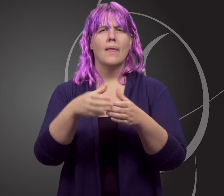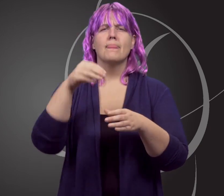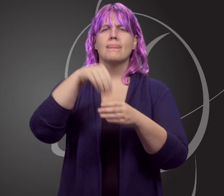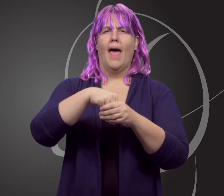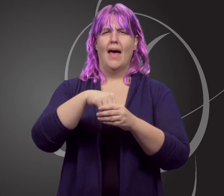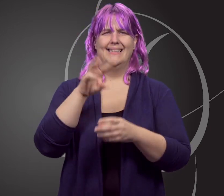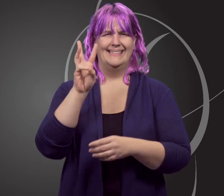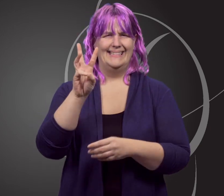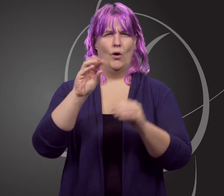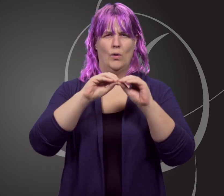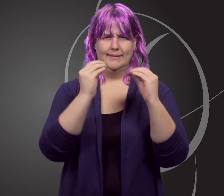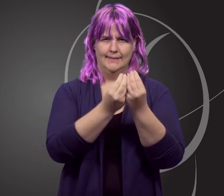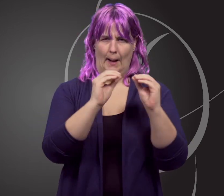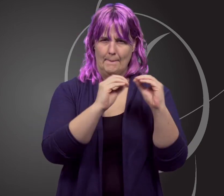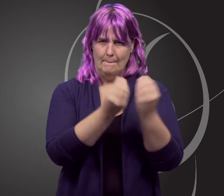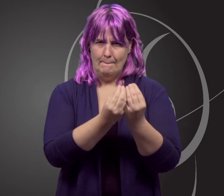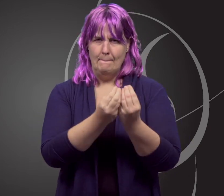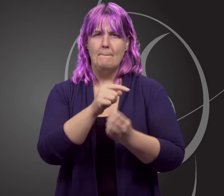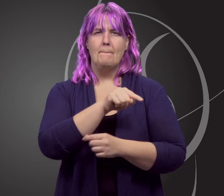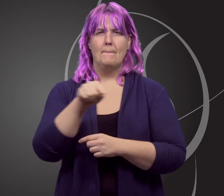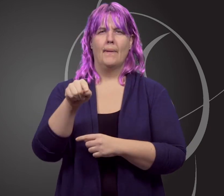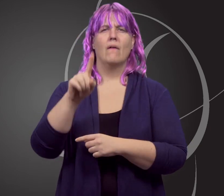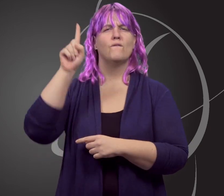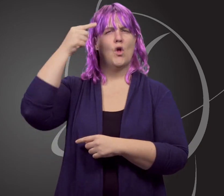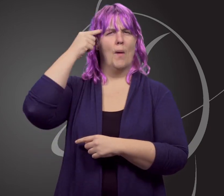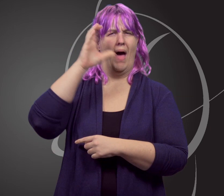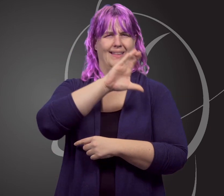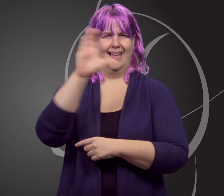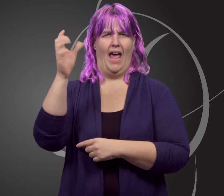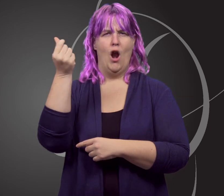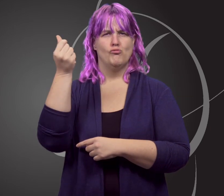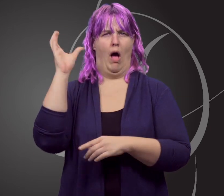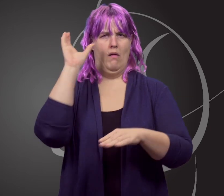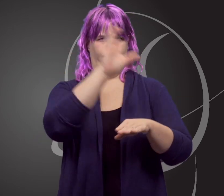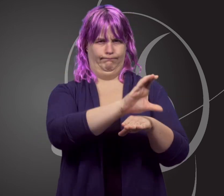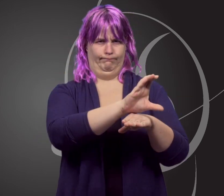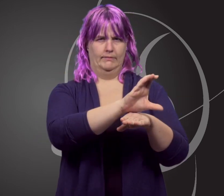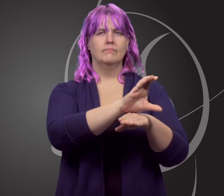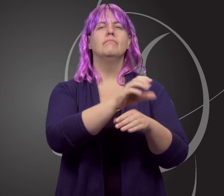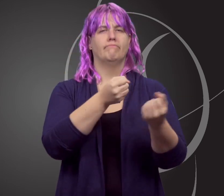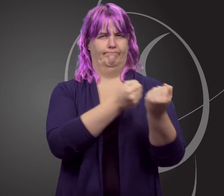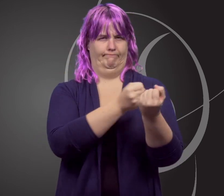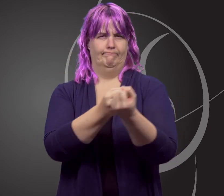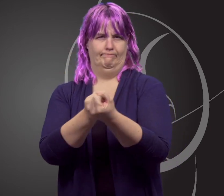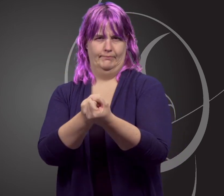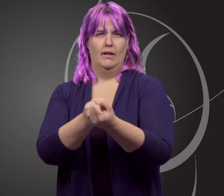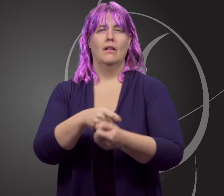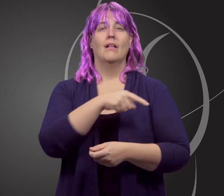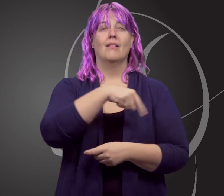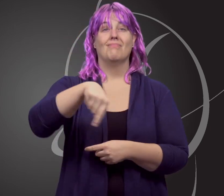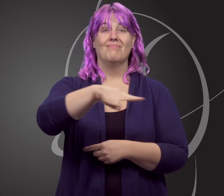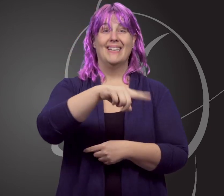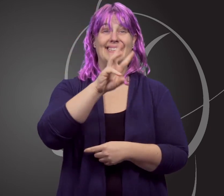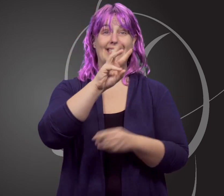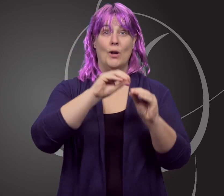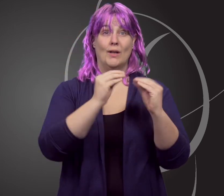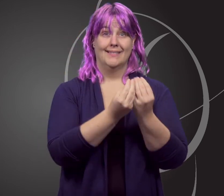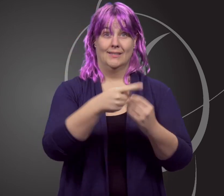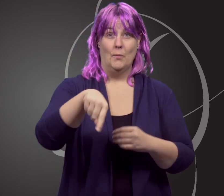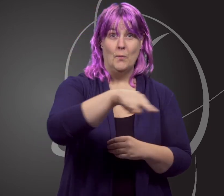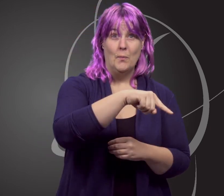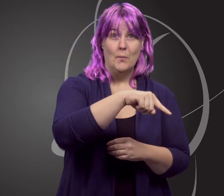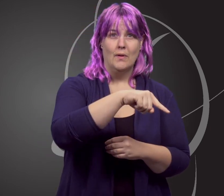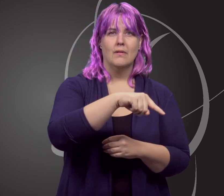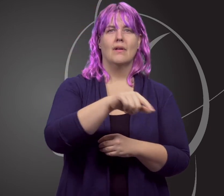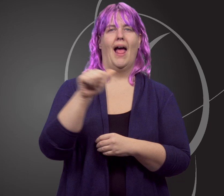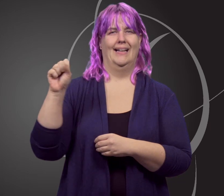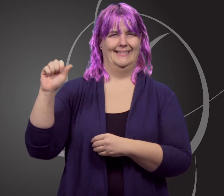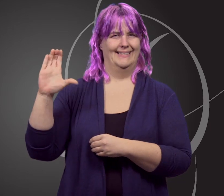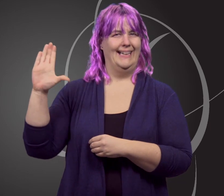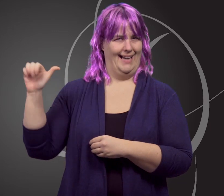du groupe des six organismes qui seront financés par le Gouvernement du Canada.